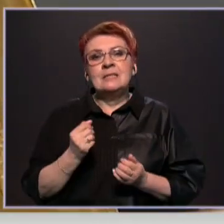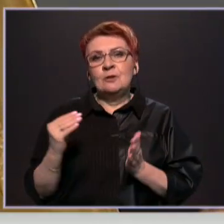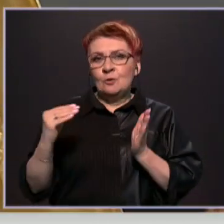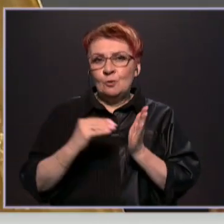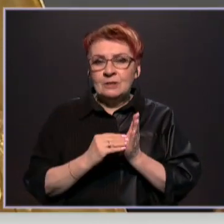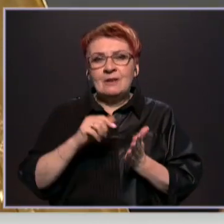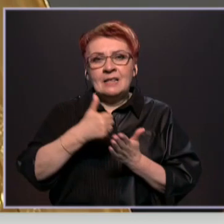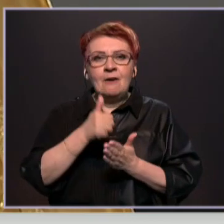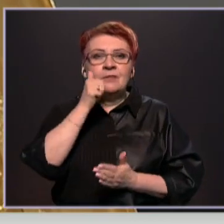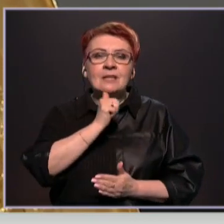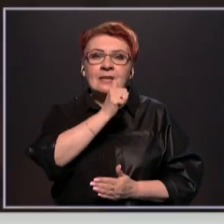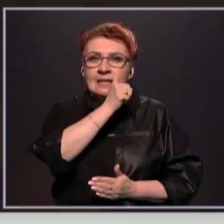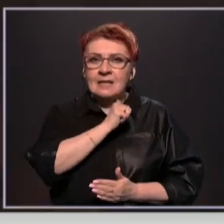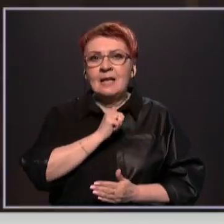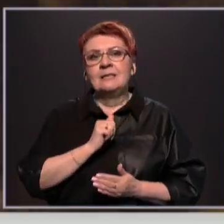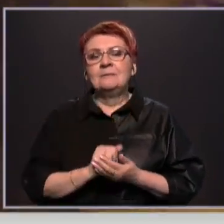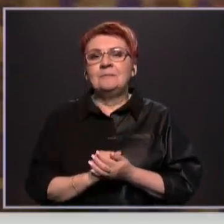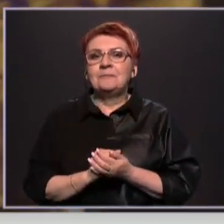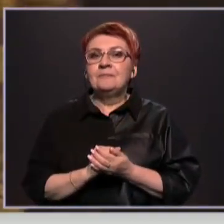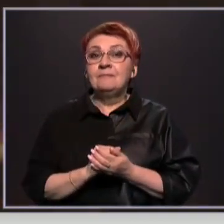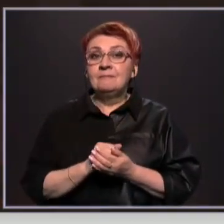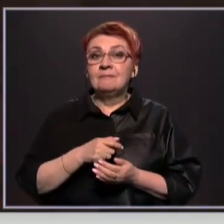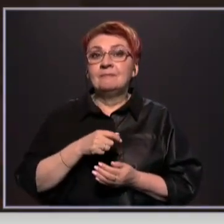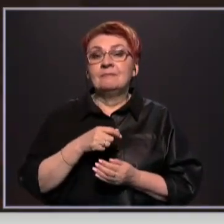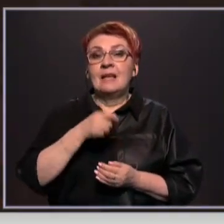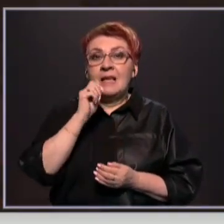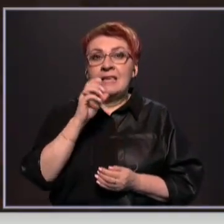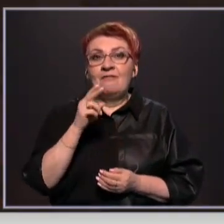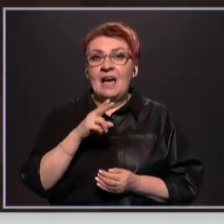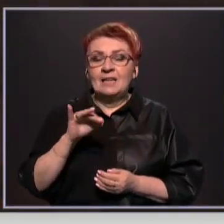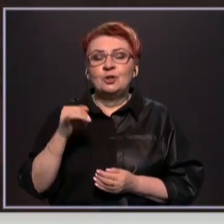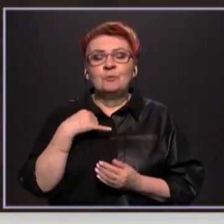Таинство церкви евхаристию и мы Принимая сегодня и всегда животворящие тело и кровь